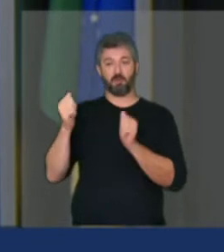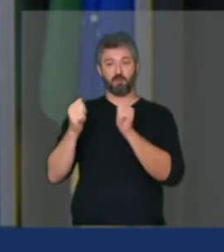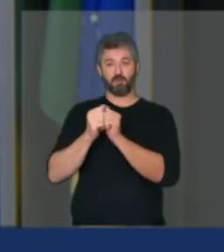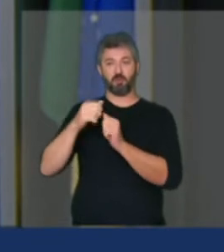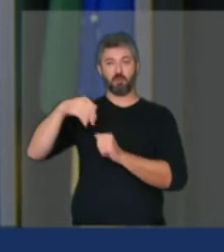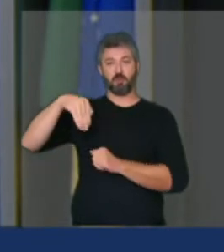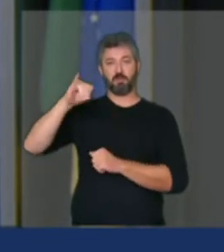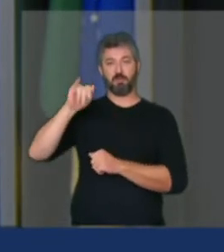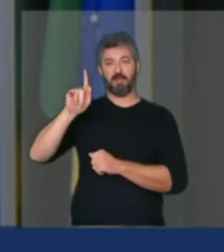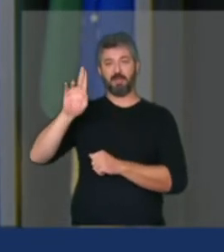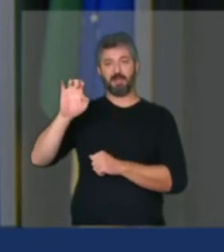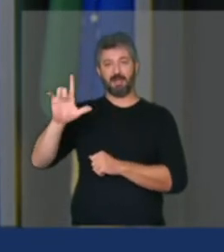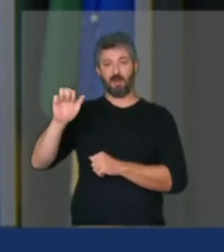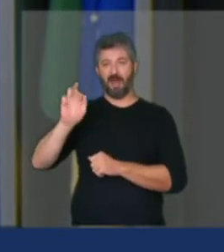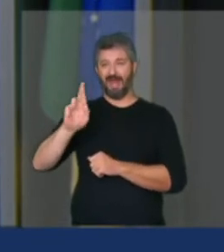ARRAES DE ALENCAR. COM O EDUARDO CAMPOS E COM O SEU